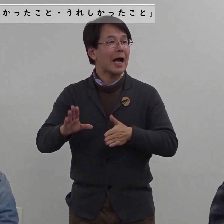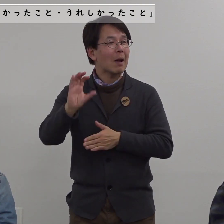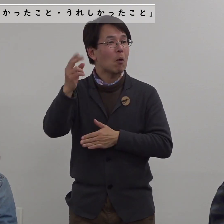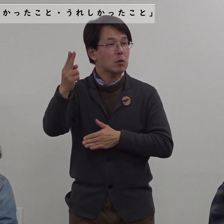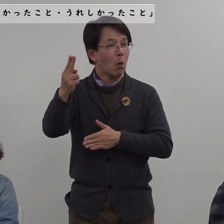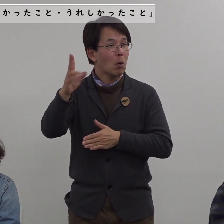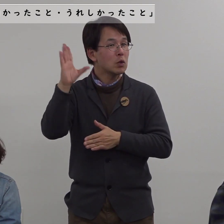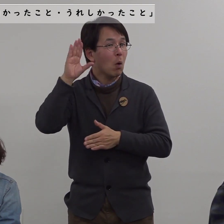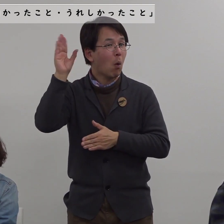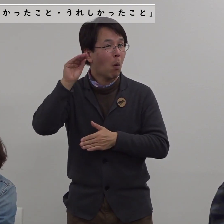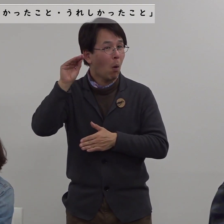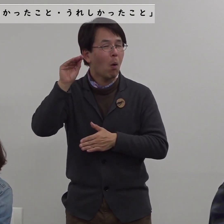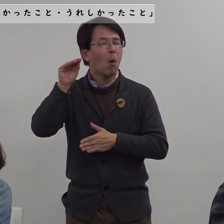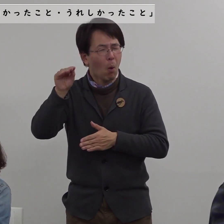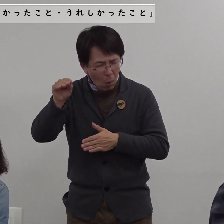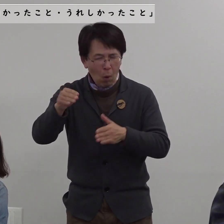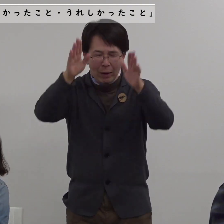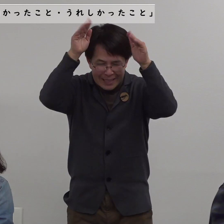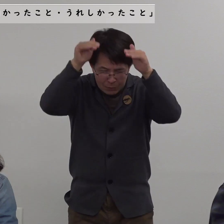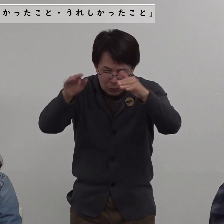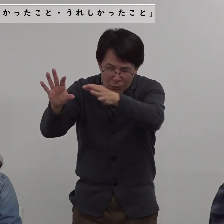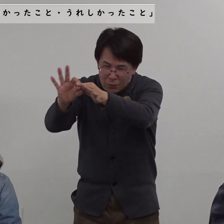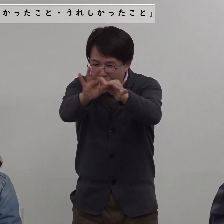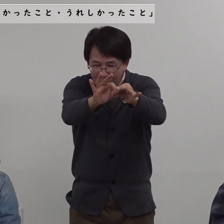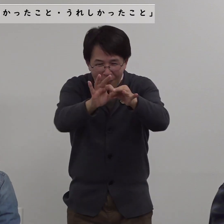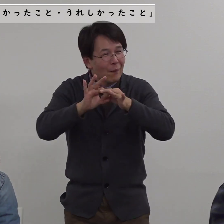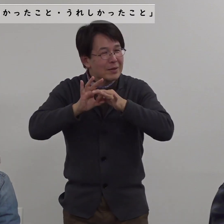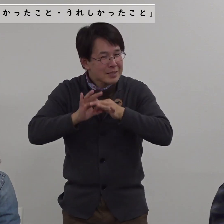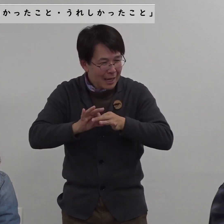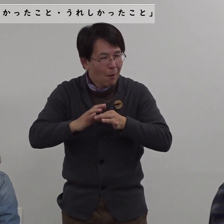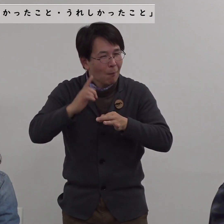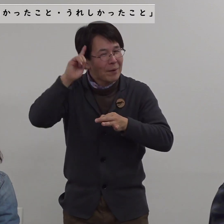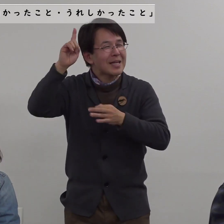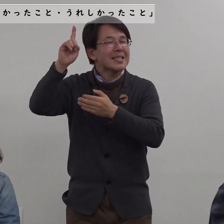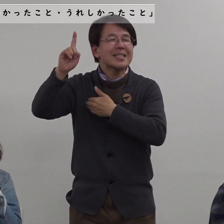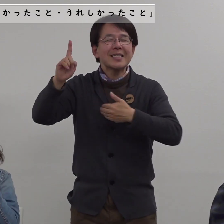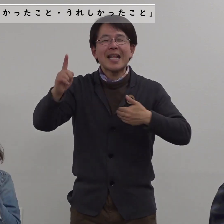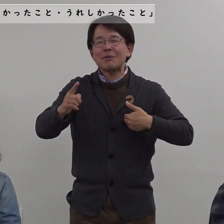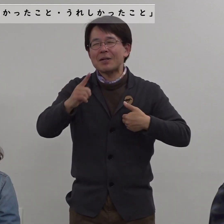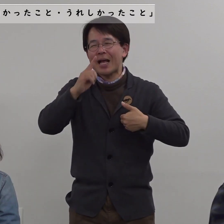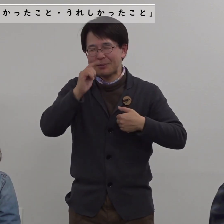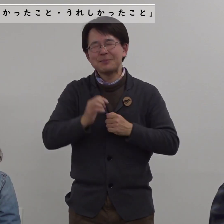聴導犬によって思い出させて くれるようになった それが一つ大きなこと